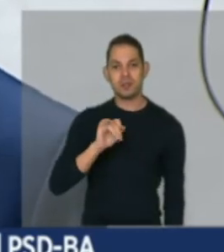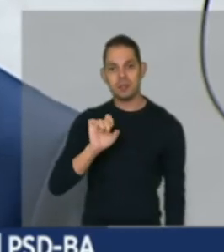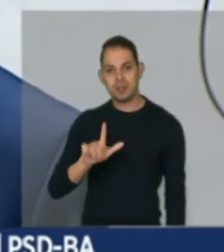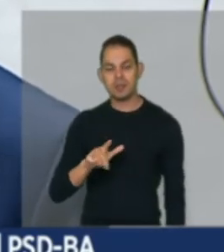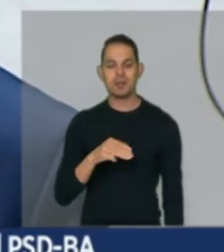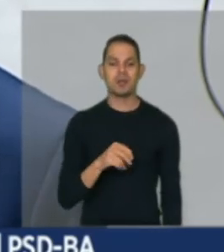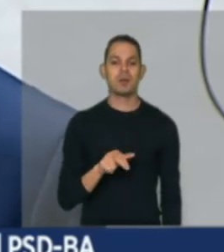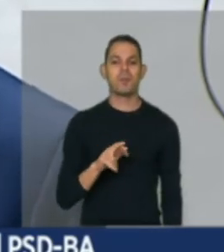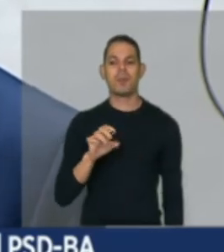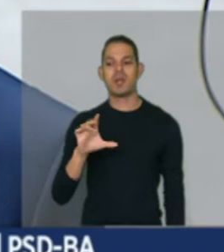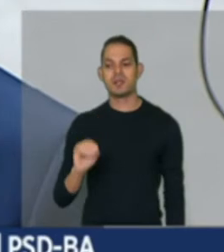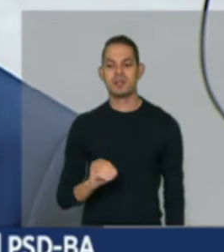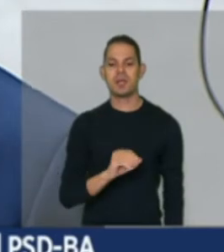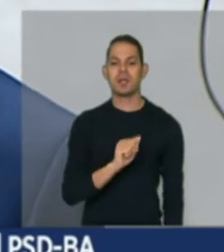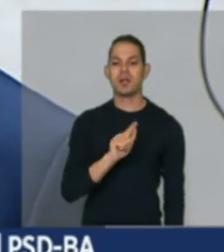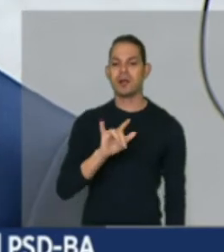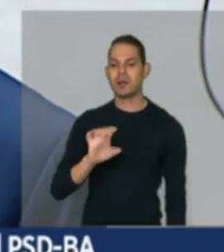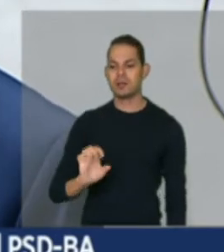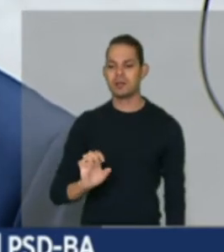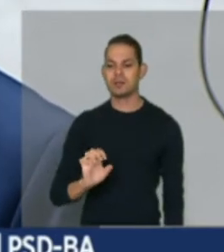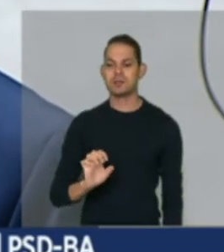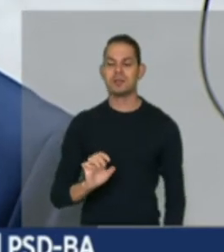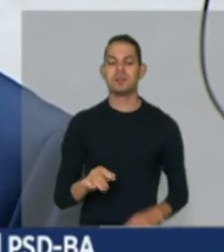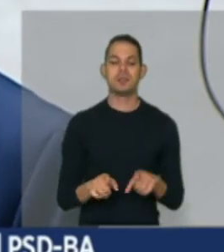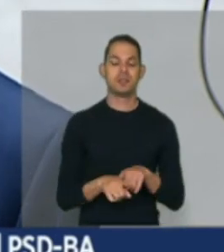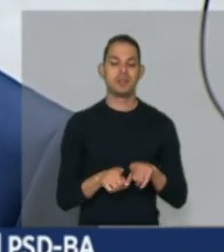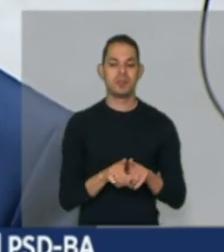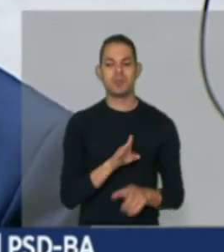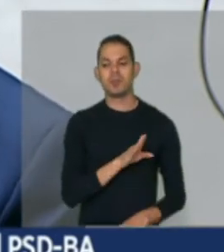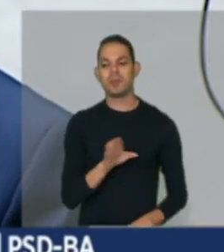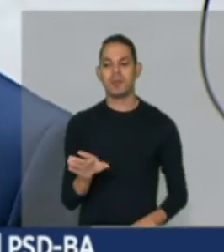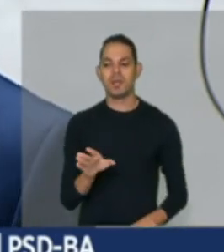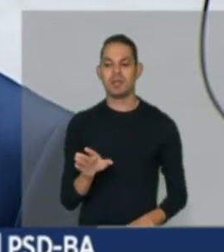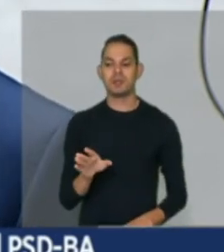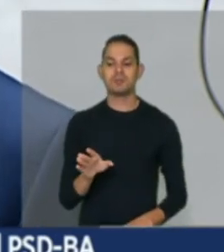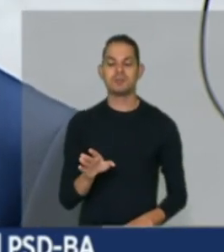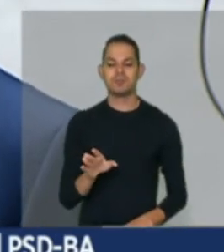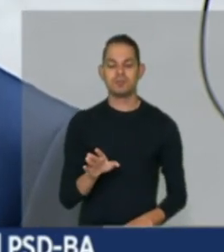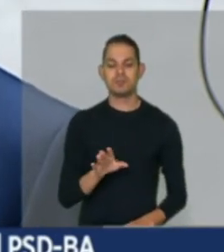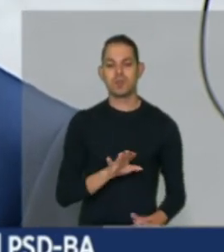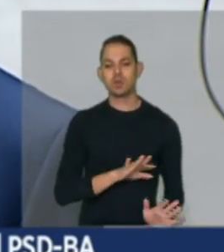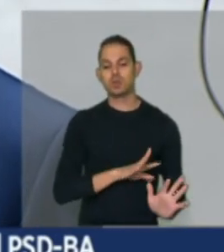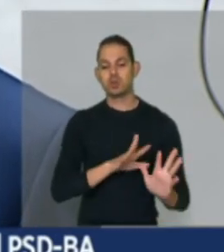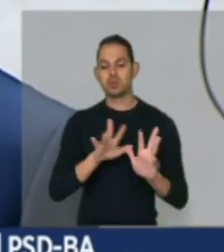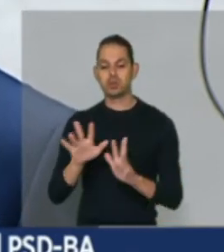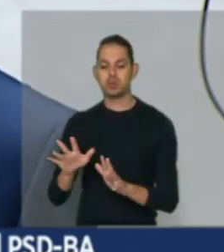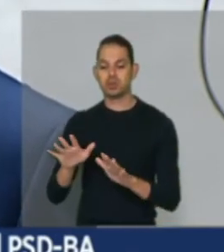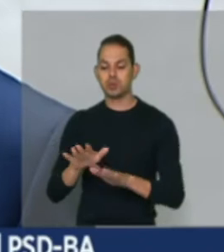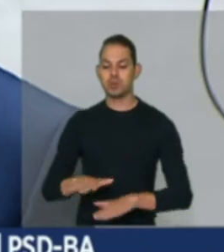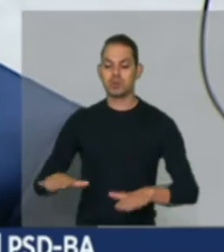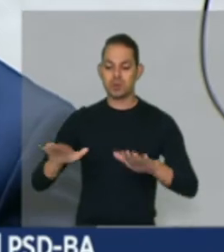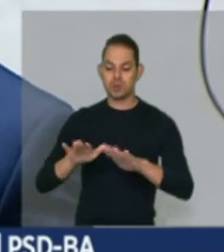TAMBÉM ESTEVE LÁ PRESENTE, AONDE POR UNANIMIDADE OS DEPUTADOS FEDERAIS DA BAHIA ESTÃO DEFENDENDO AS CAUSAS